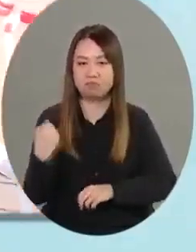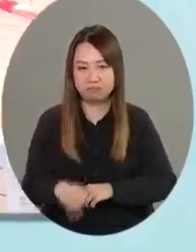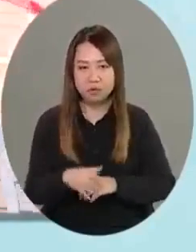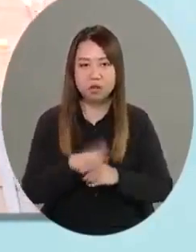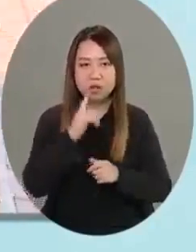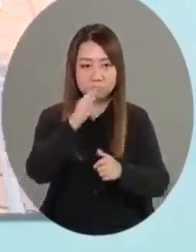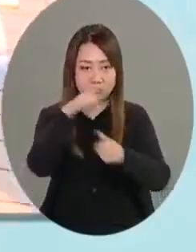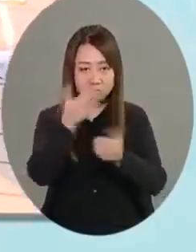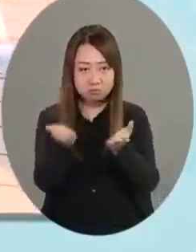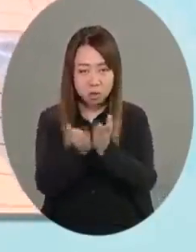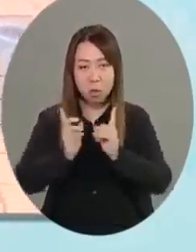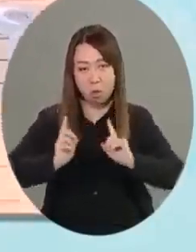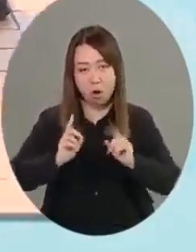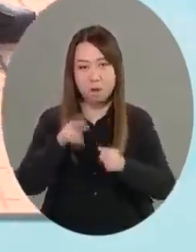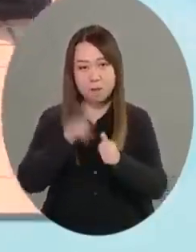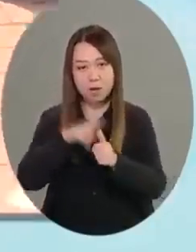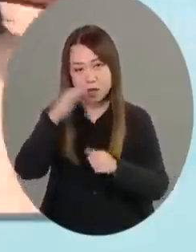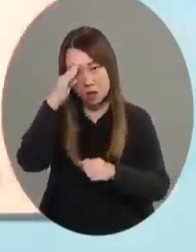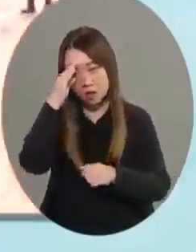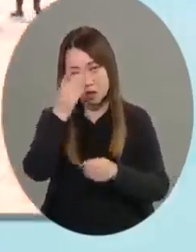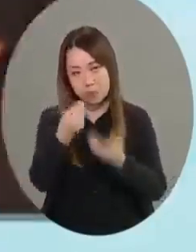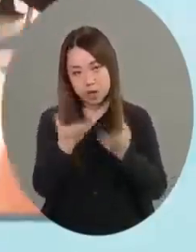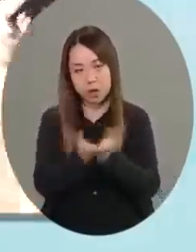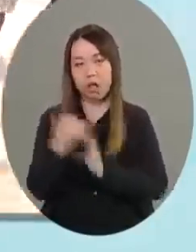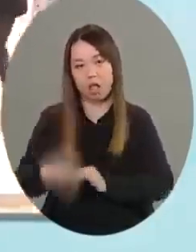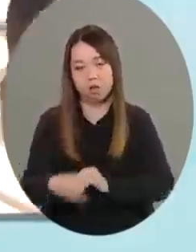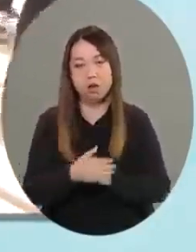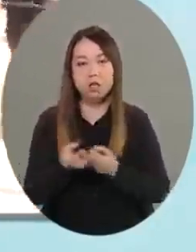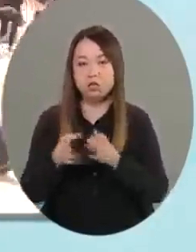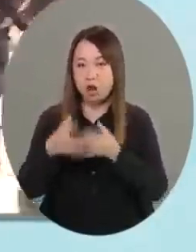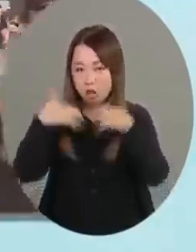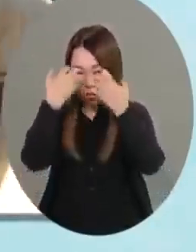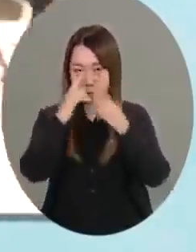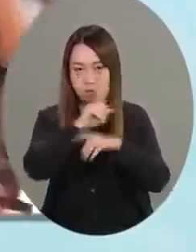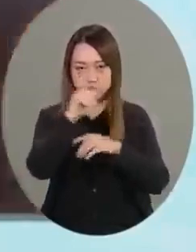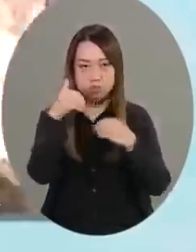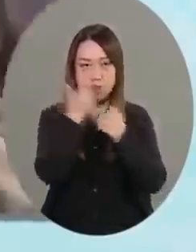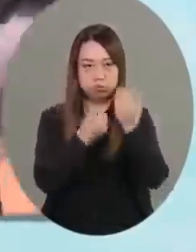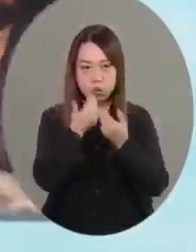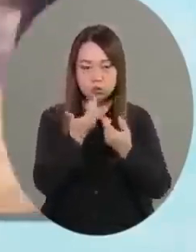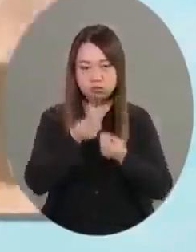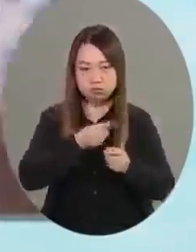包括不能够传唤证人或者让警察提供证据 小组也都关注公众投诉送交监警会之前